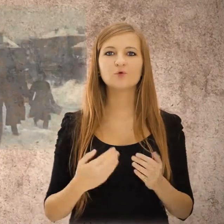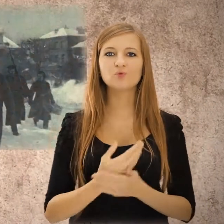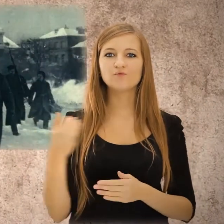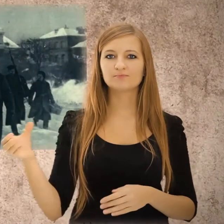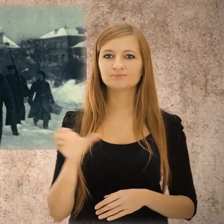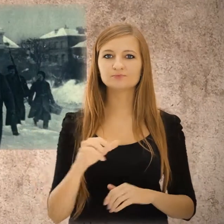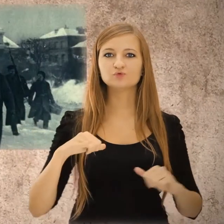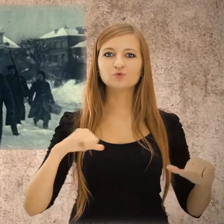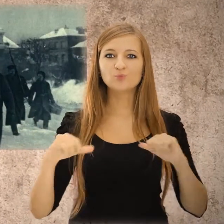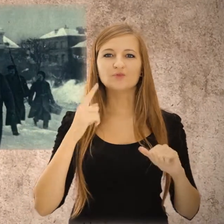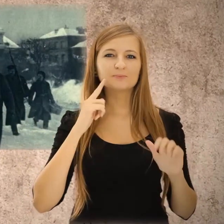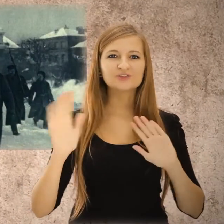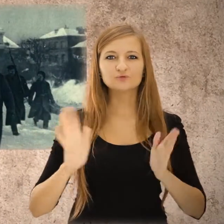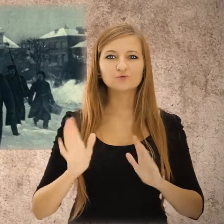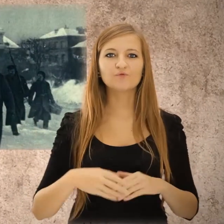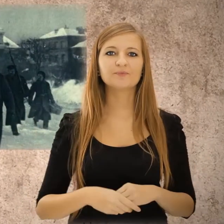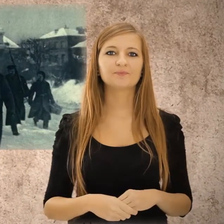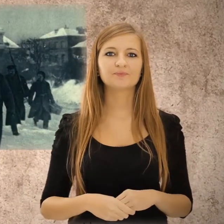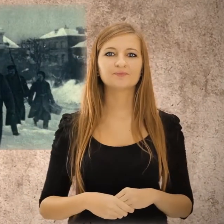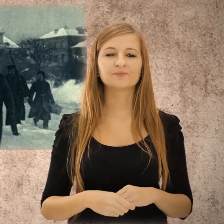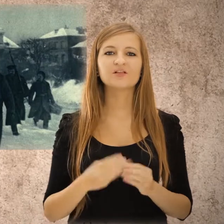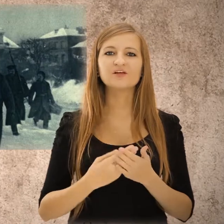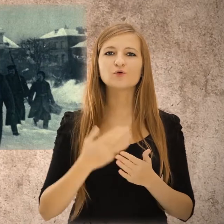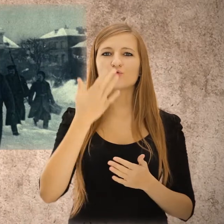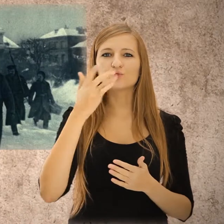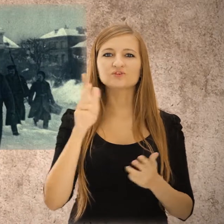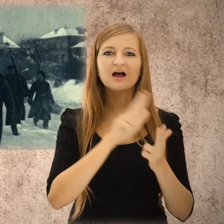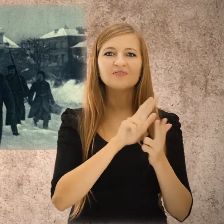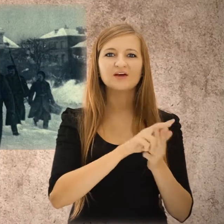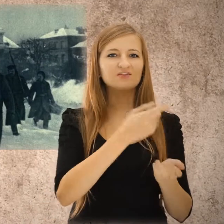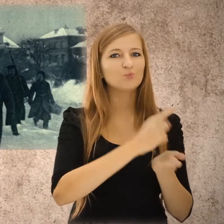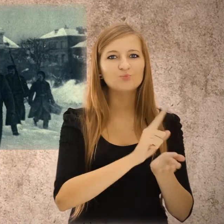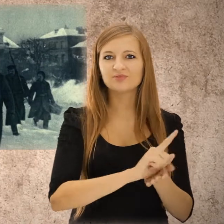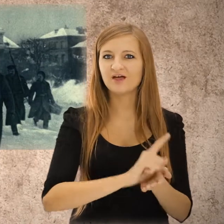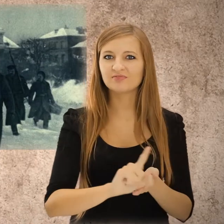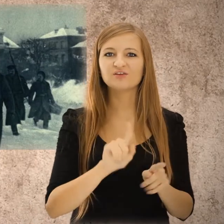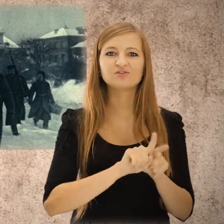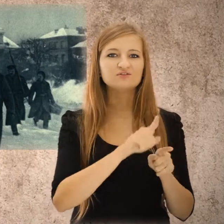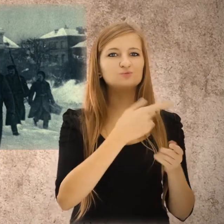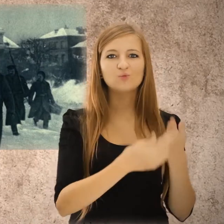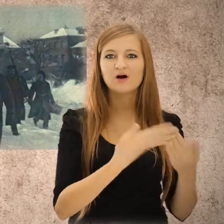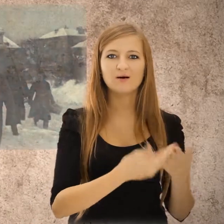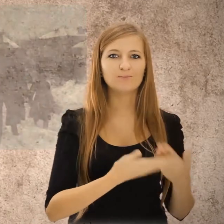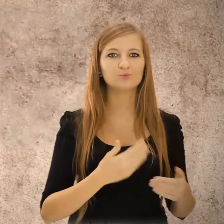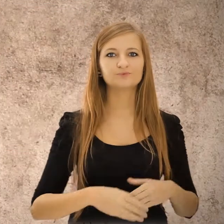a władzę przejął rząd tymczasowy. Dlatego działania Rosjan na froncie wschodnim były słabe, ofensywy nieudane.